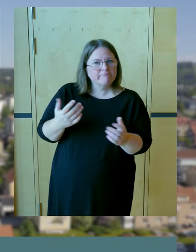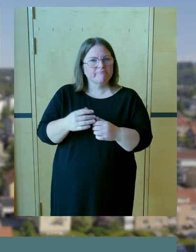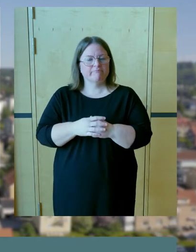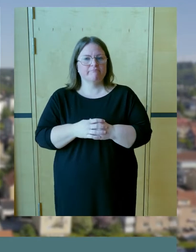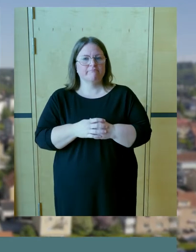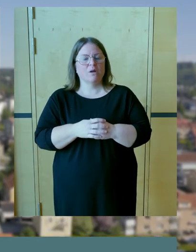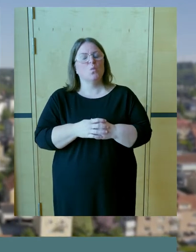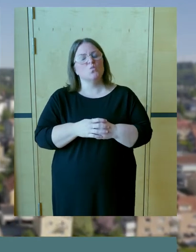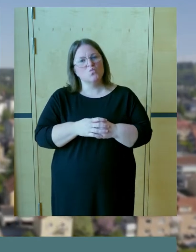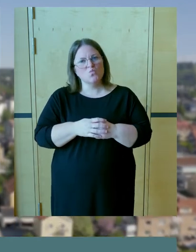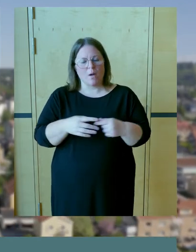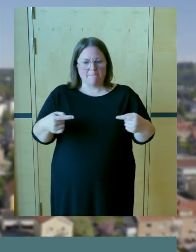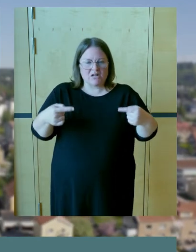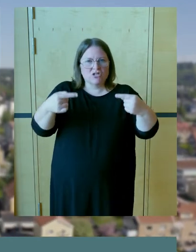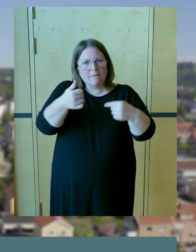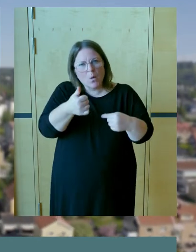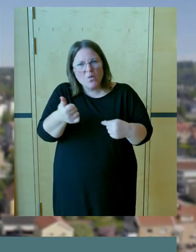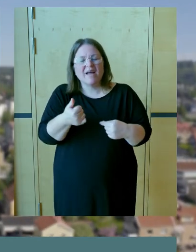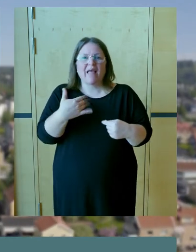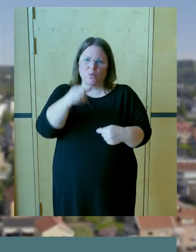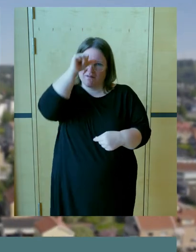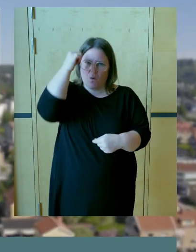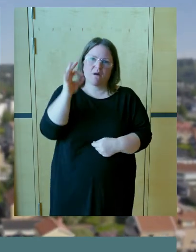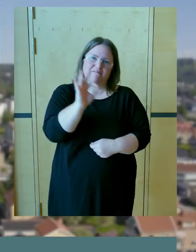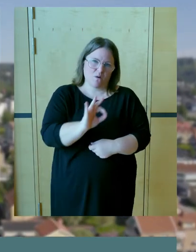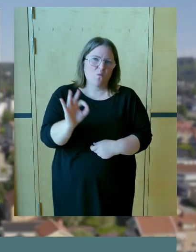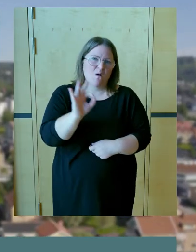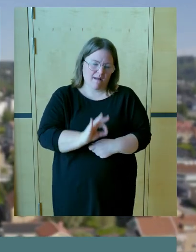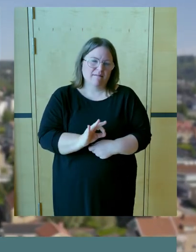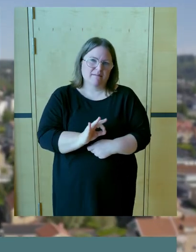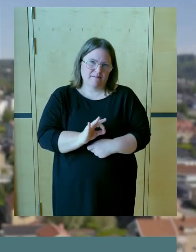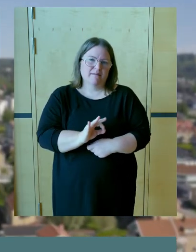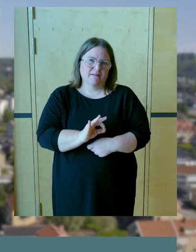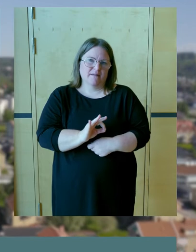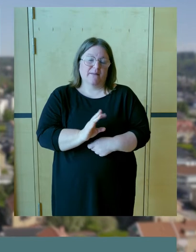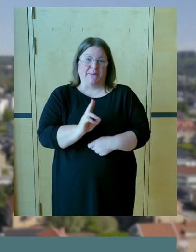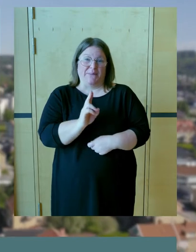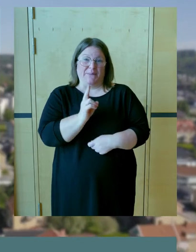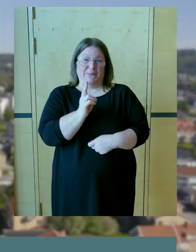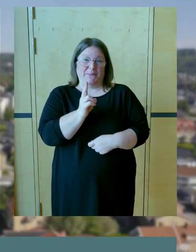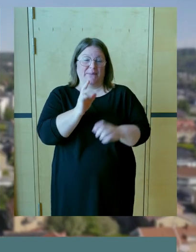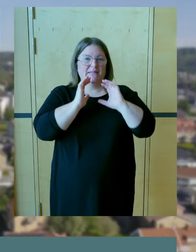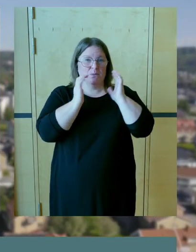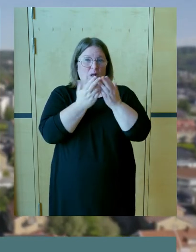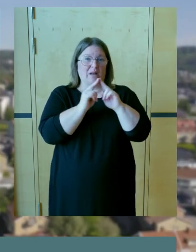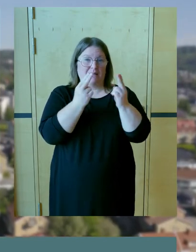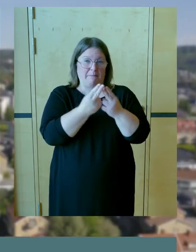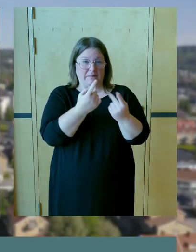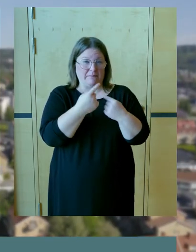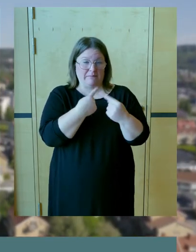Frågat den här diskussionen kring behovet matchen den har varit Socialnämnden och kommunfullmäktige Tärnsjö